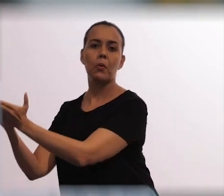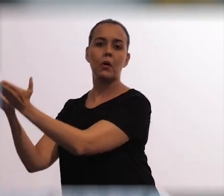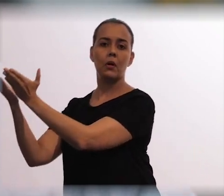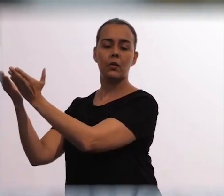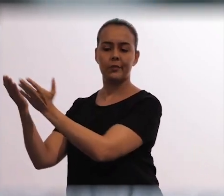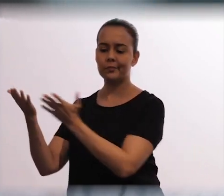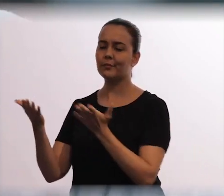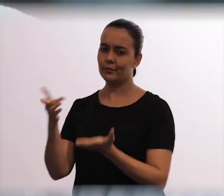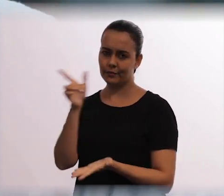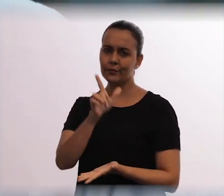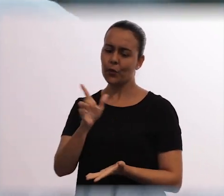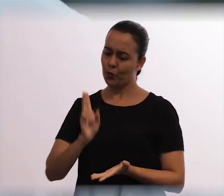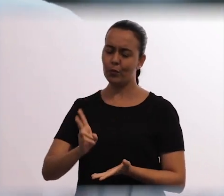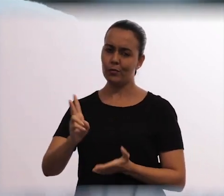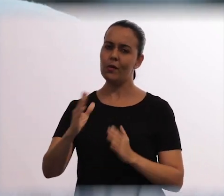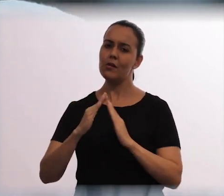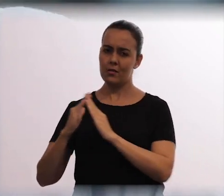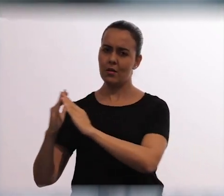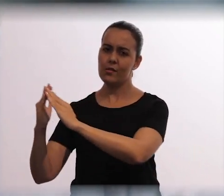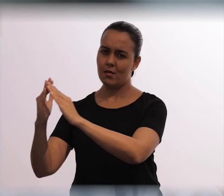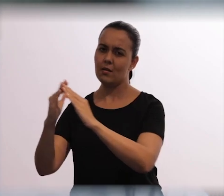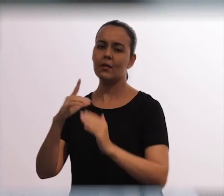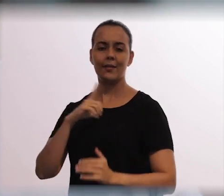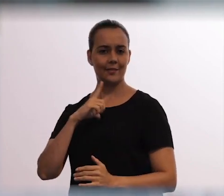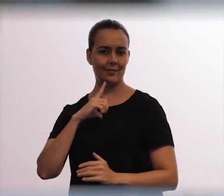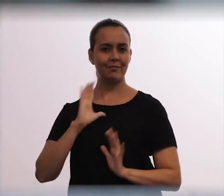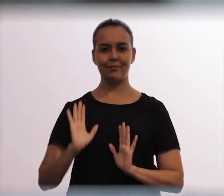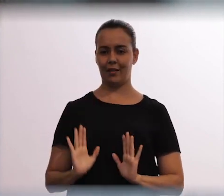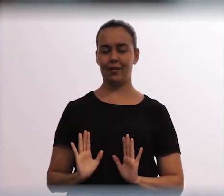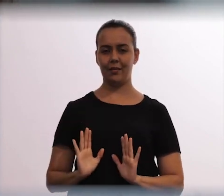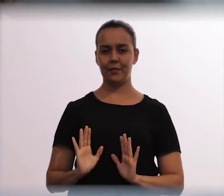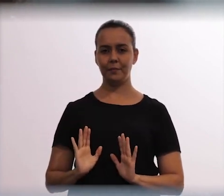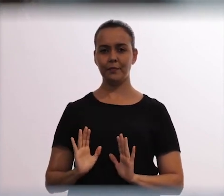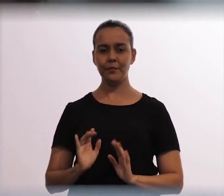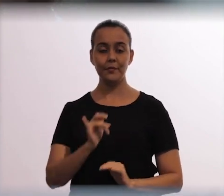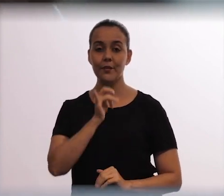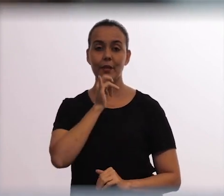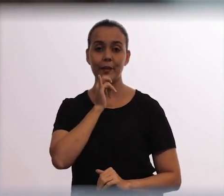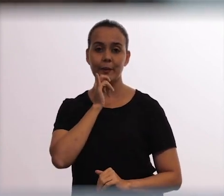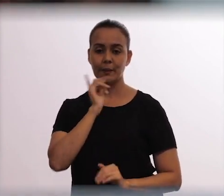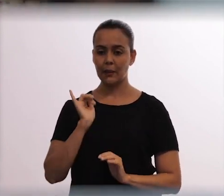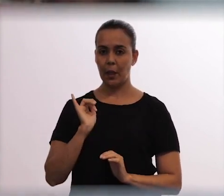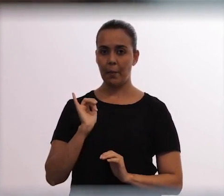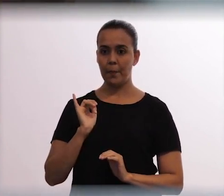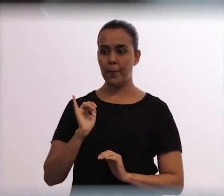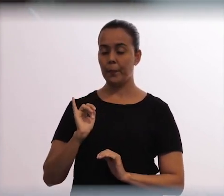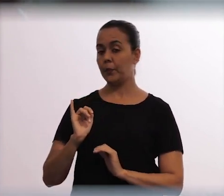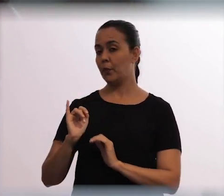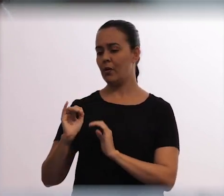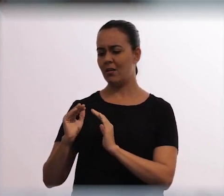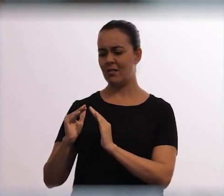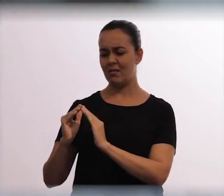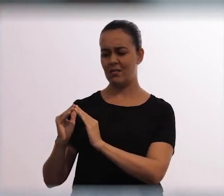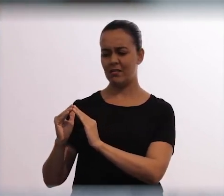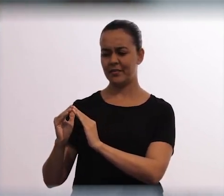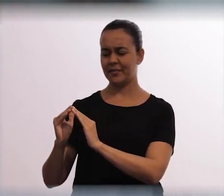E o discurso que diz que periferia é uma categoria que já não vale mais, é um discurso ideológico.